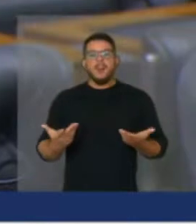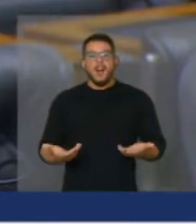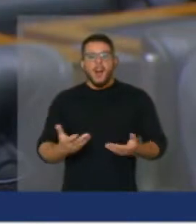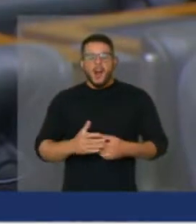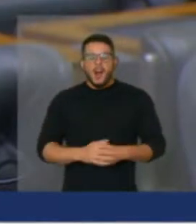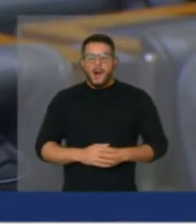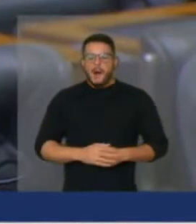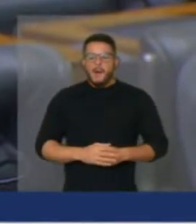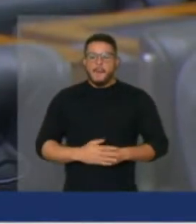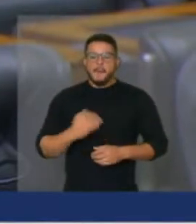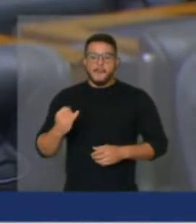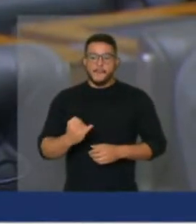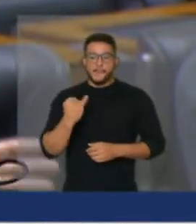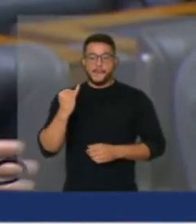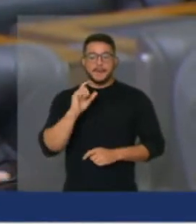QUE SERÁ ... SERÁ APROVADO,